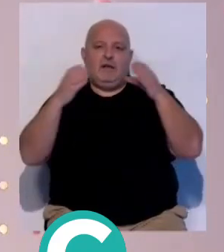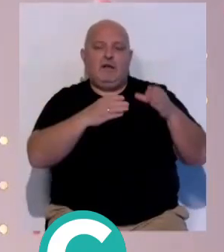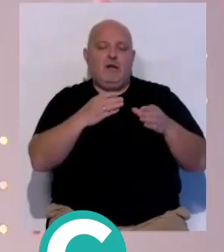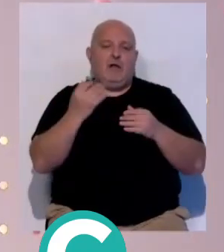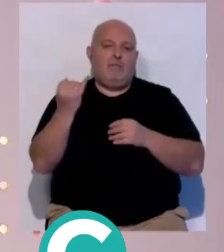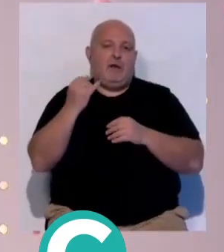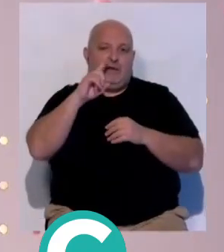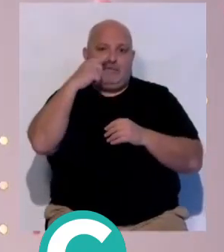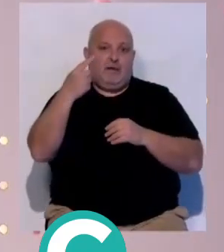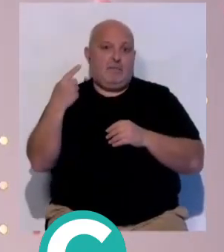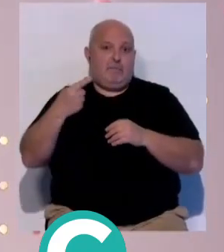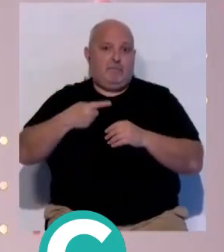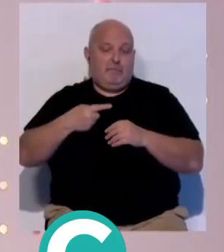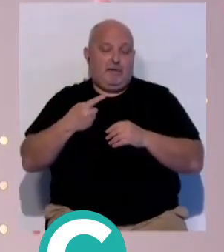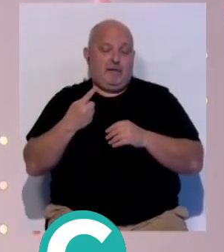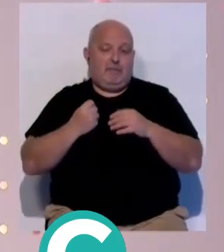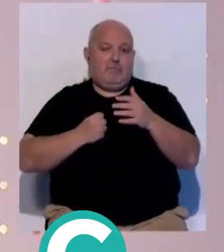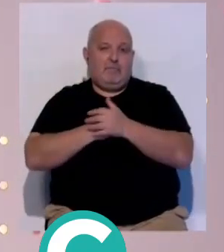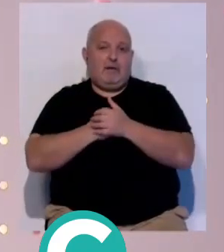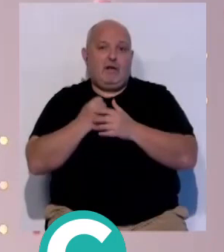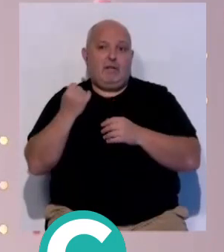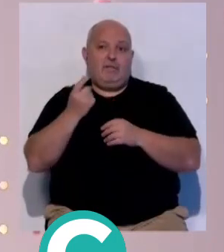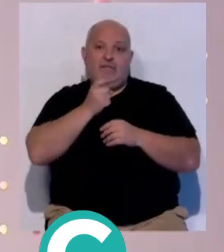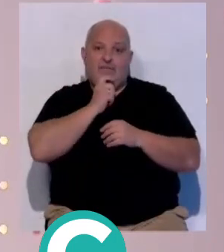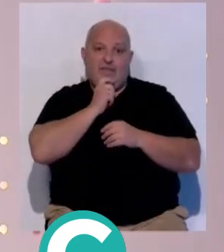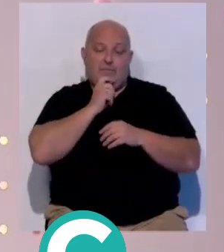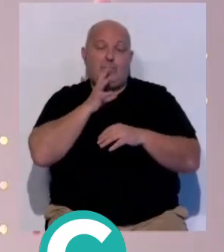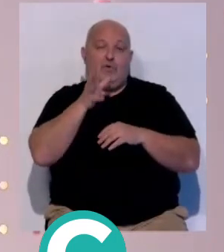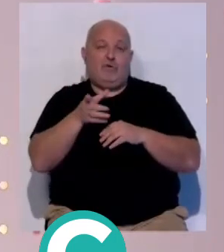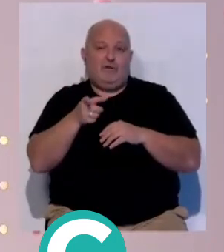nuevamente a la máxima a la máxima categoría lo va a tener difícil porque hay jugadores